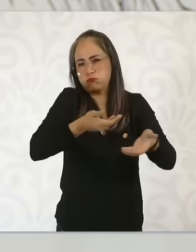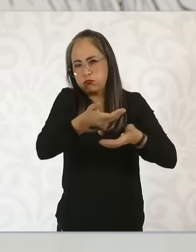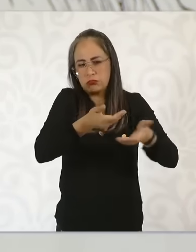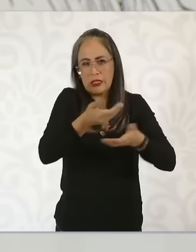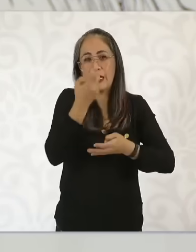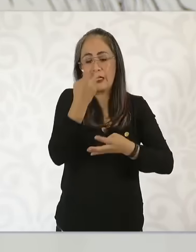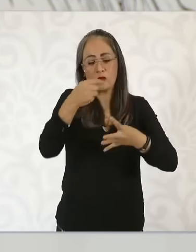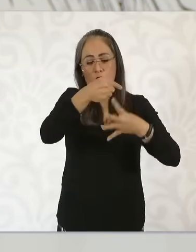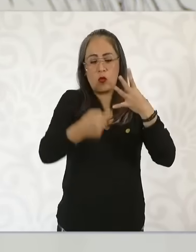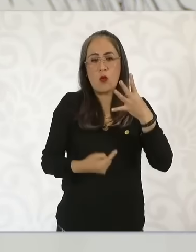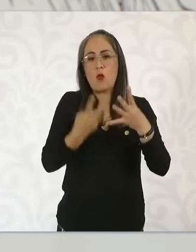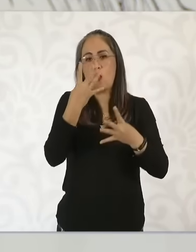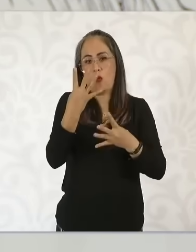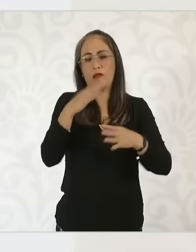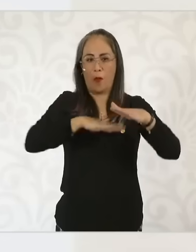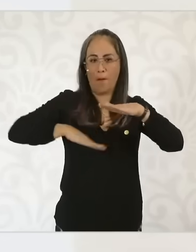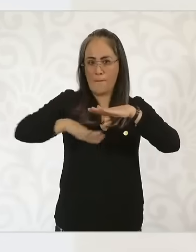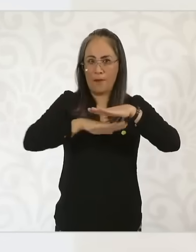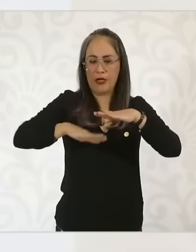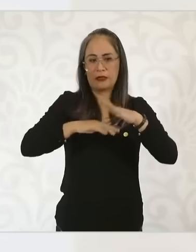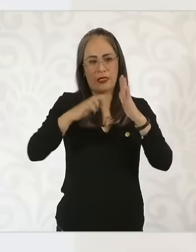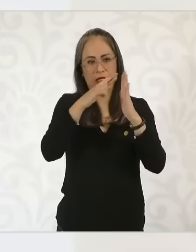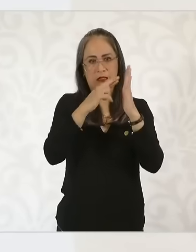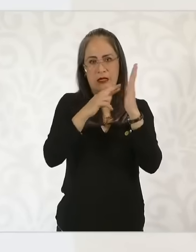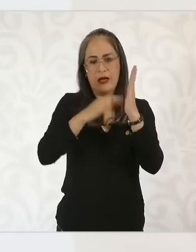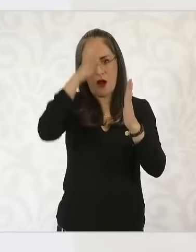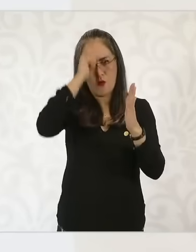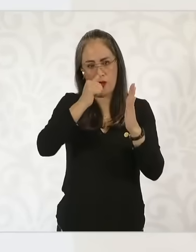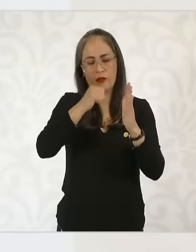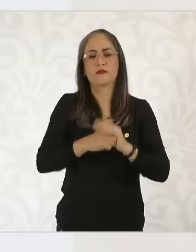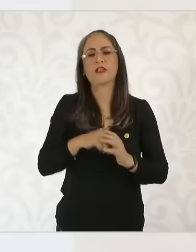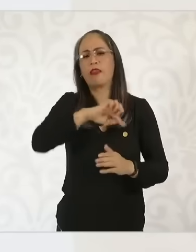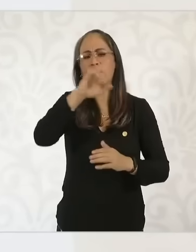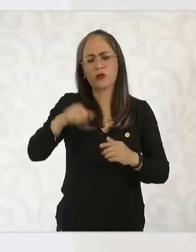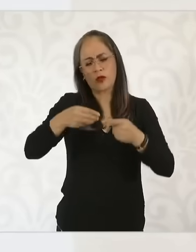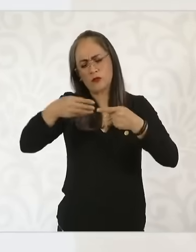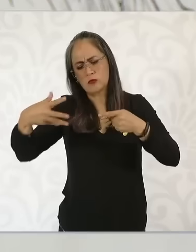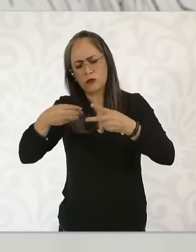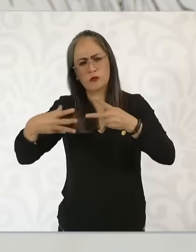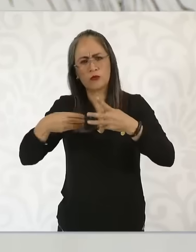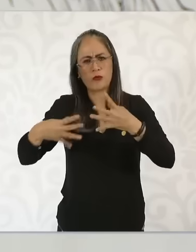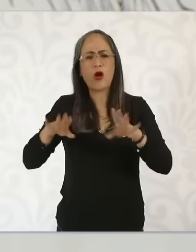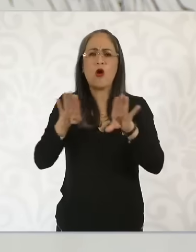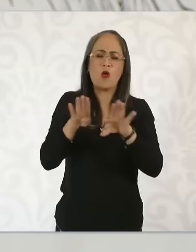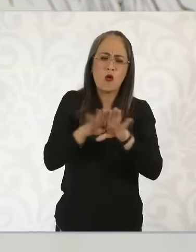que rigen el acuerdo y a partir de ahí, pues ya se establece cómo trabajar conjuntamente para reducir